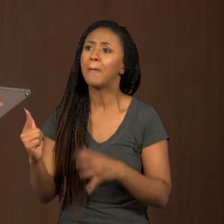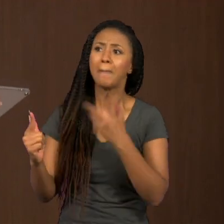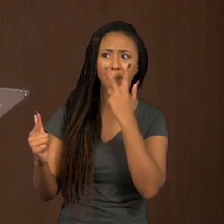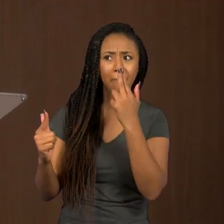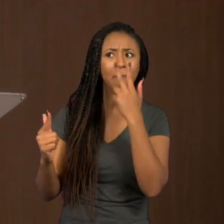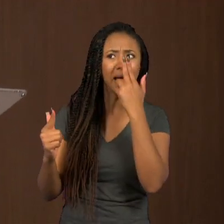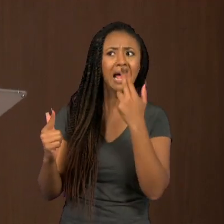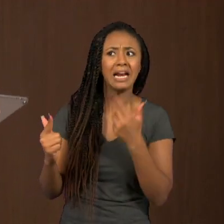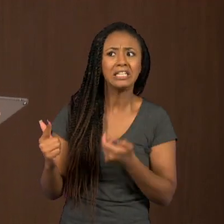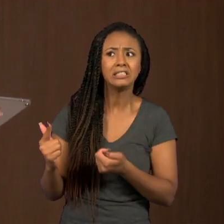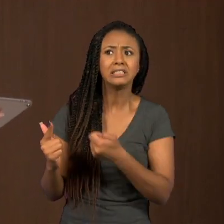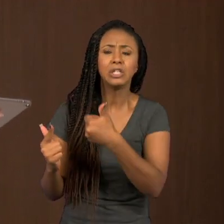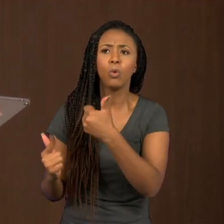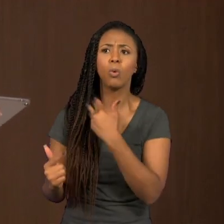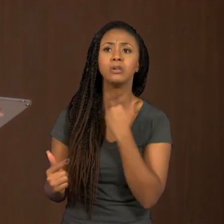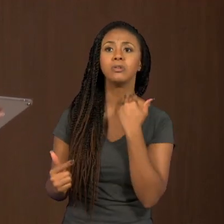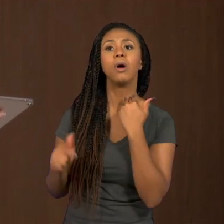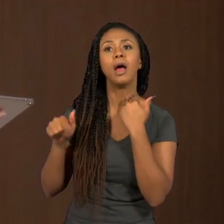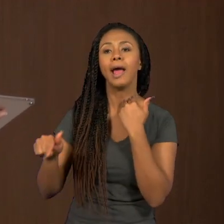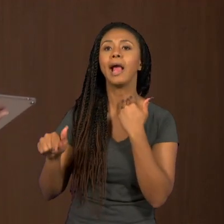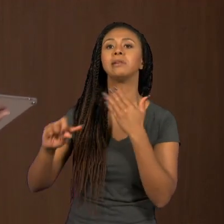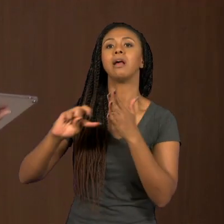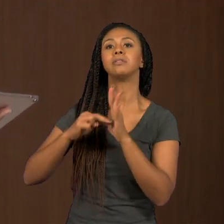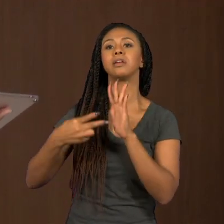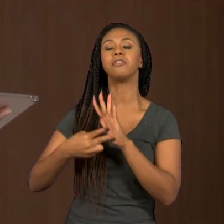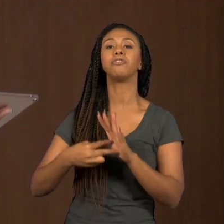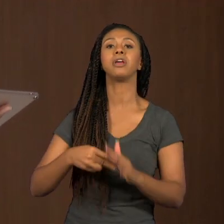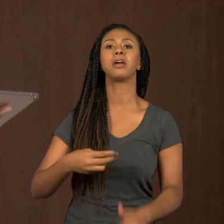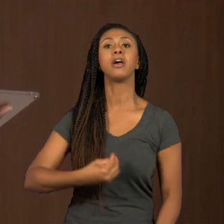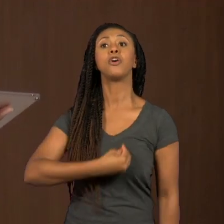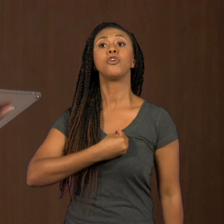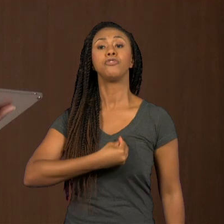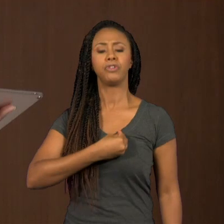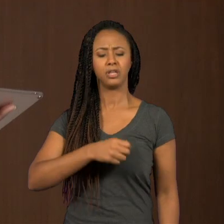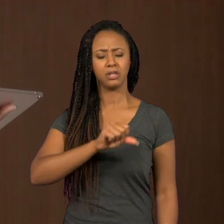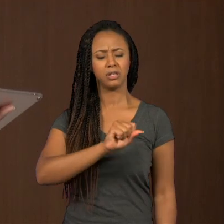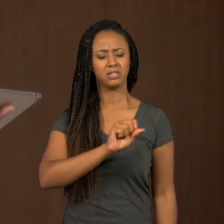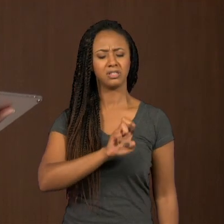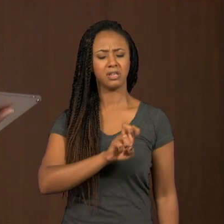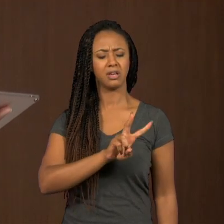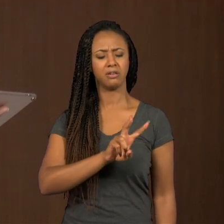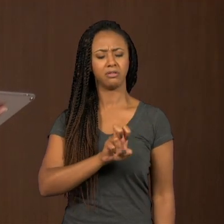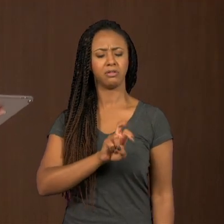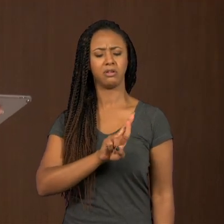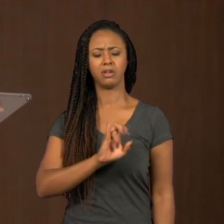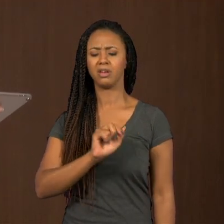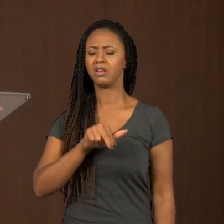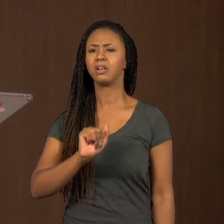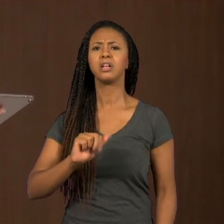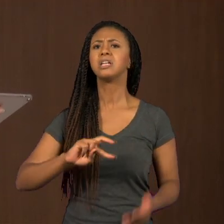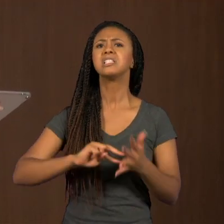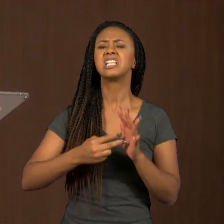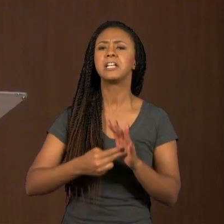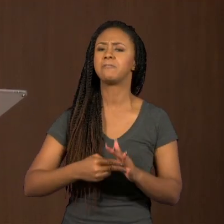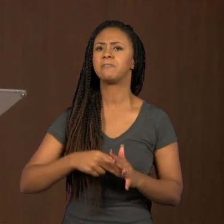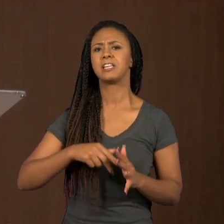MORTE, QUE É A VIDA SEVERINA, OU SEJA, A VIDA SEVERA, A VIDA DIFÍCIL, A VIDA SOFRIDA, A VIDA